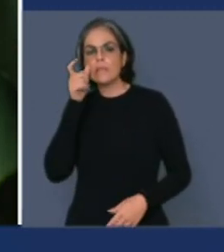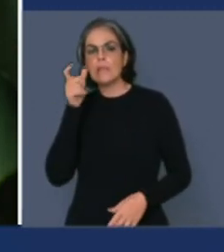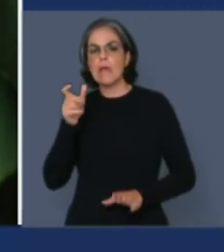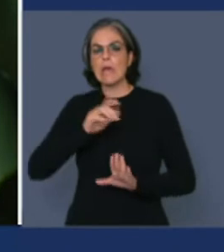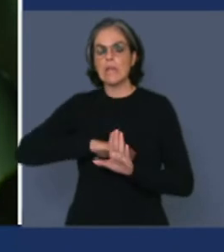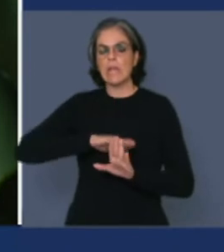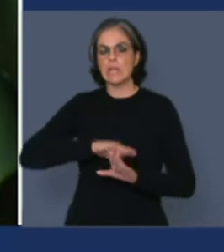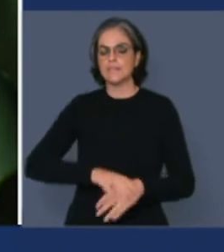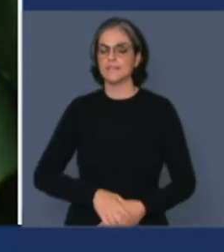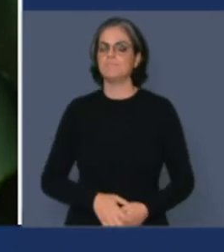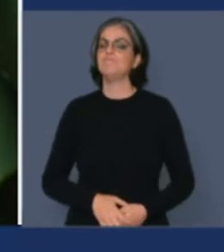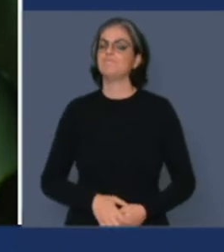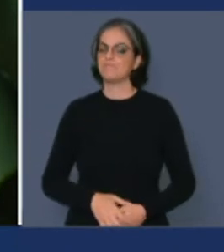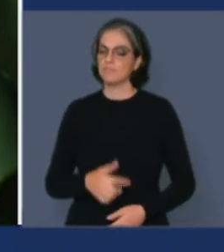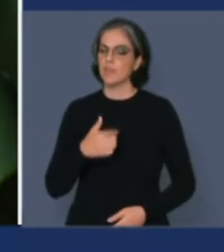ISSO QUE EU DISSE, GUEDES VAI AOS NEGÓCIOS. RESTA SABER